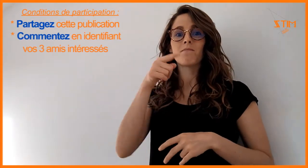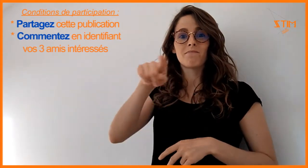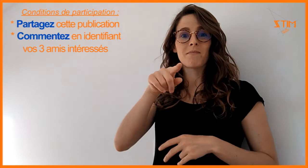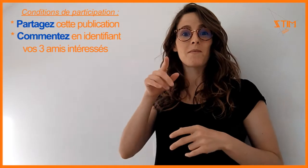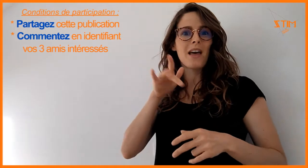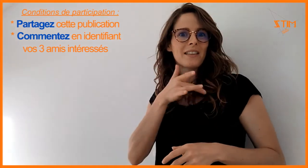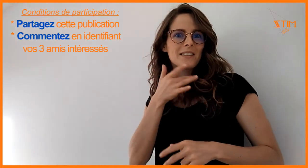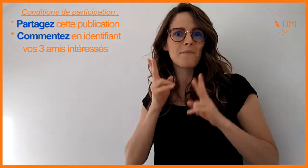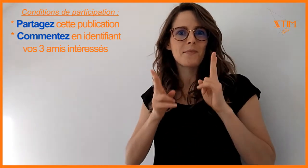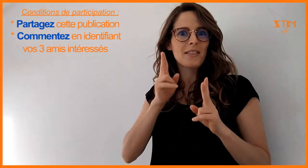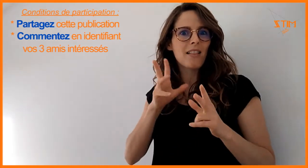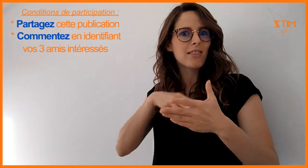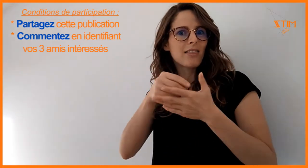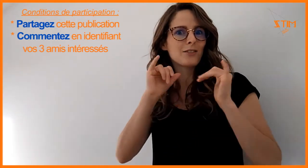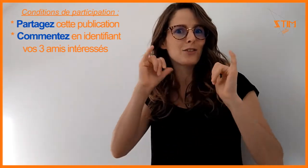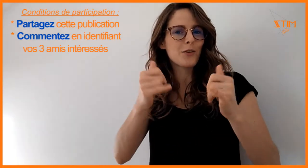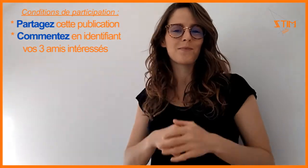Ils sont peut-être intéressés pour participer au jeu